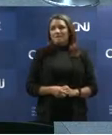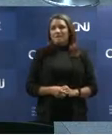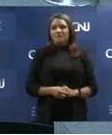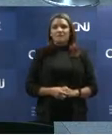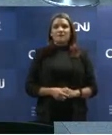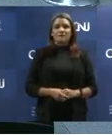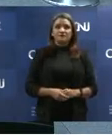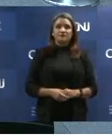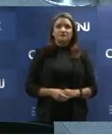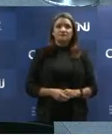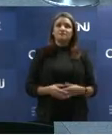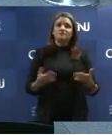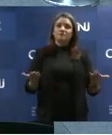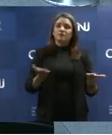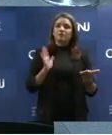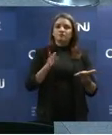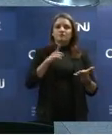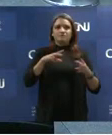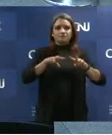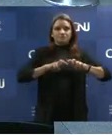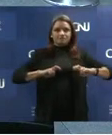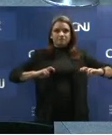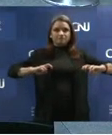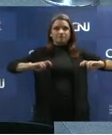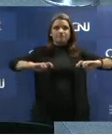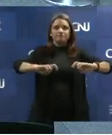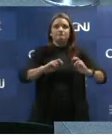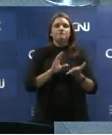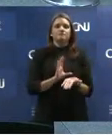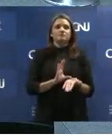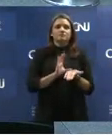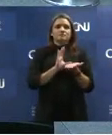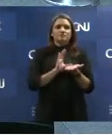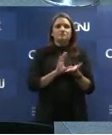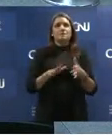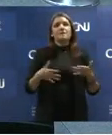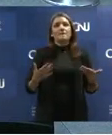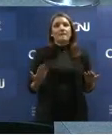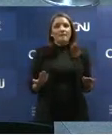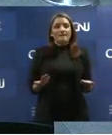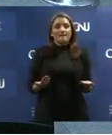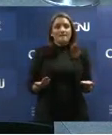completa, né. Então, pediu a palavra